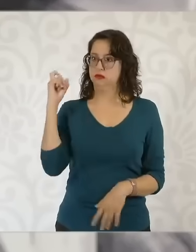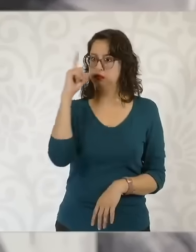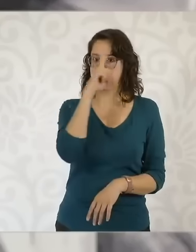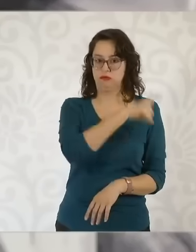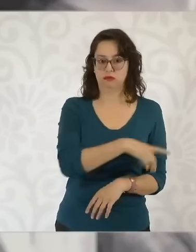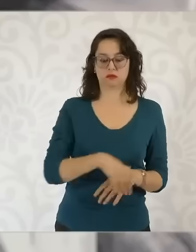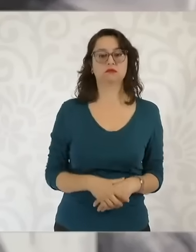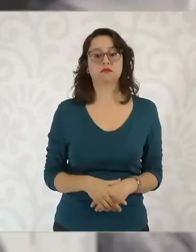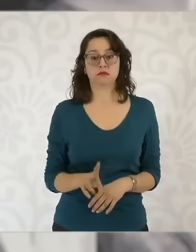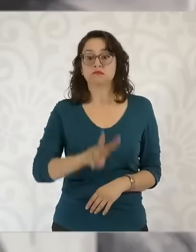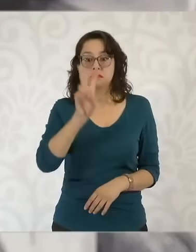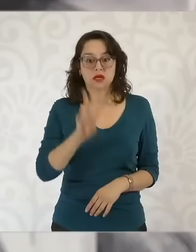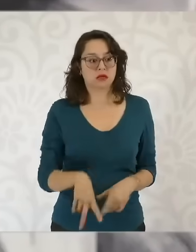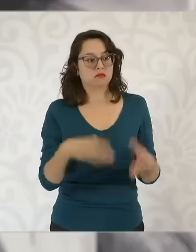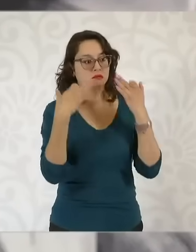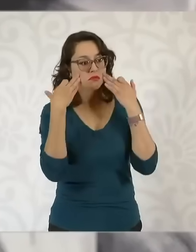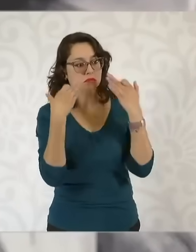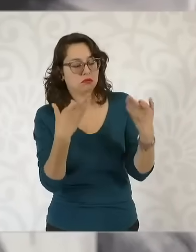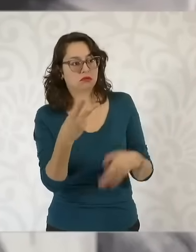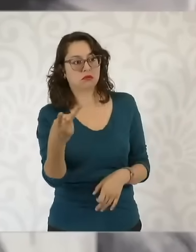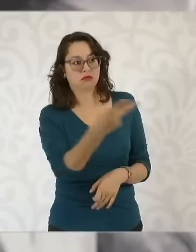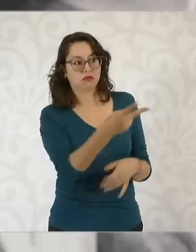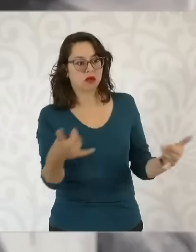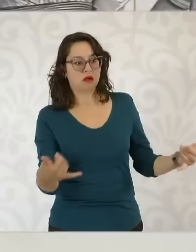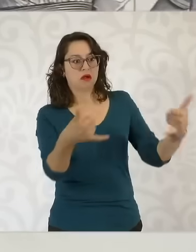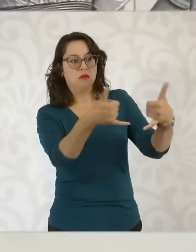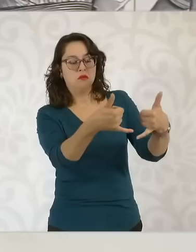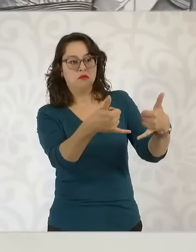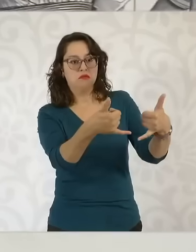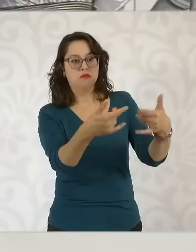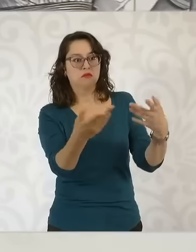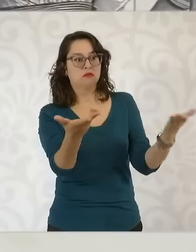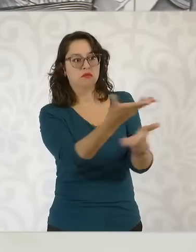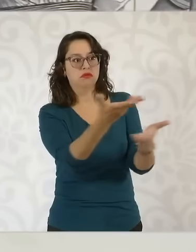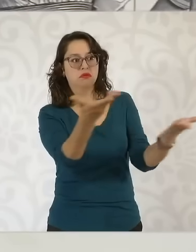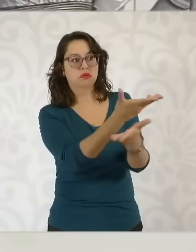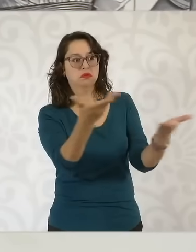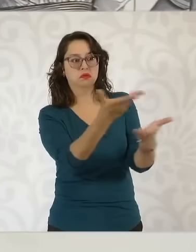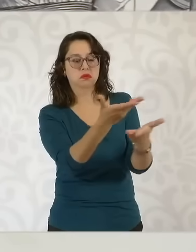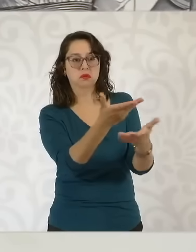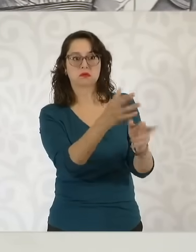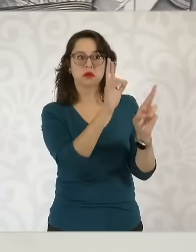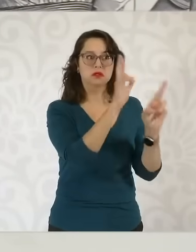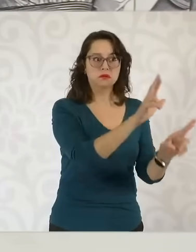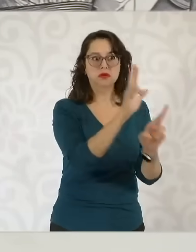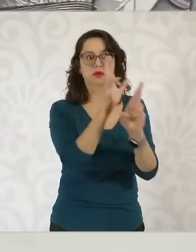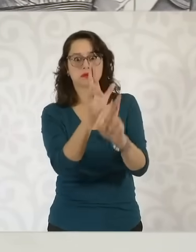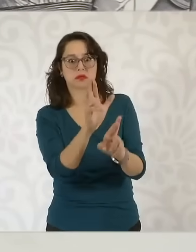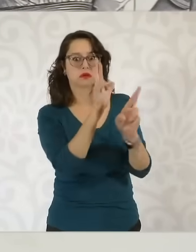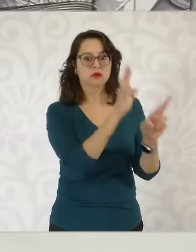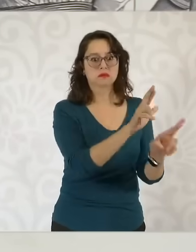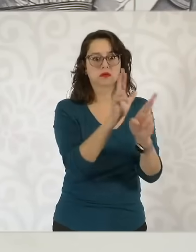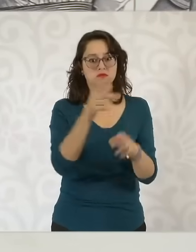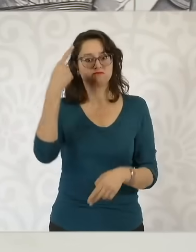conversación en donde predominaron el respeto, diría yo, de manera muy señalada, la congruencia